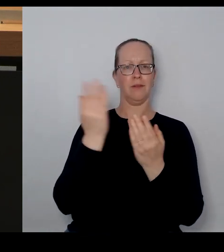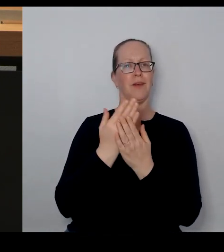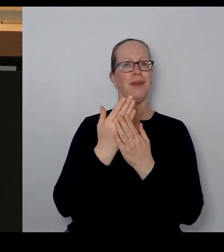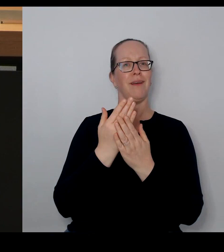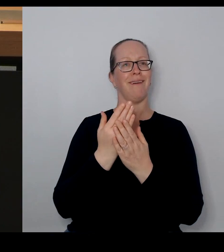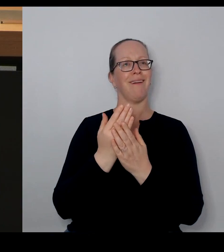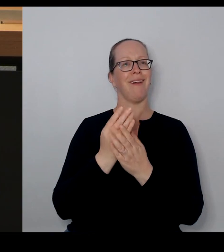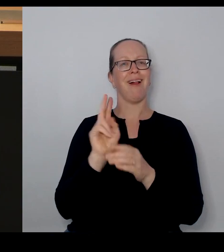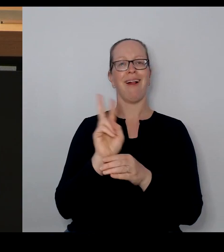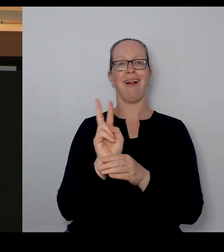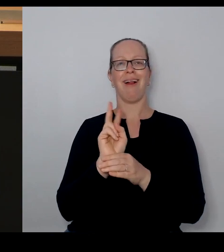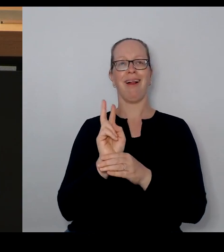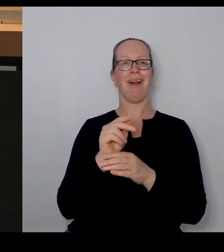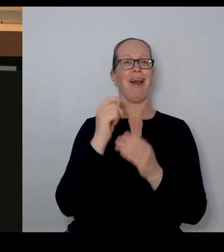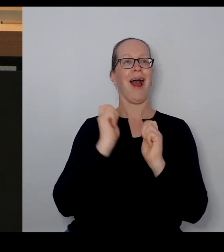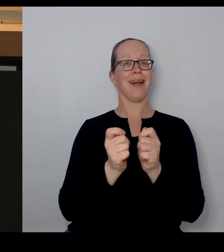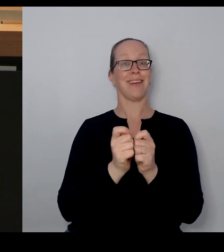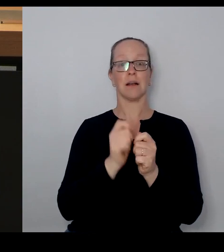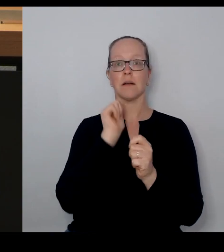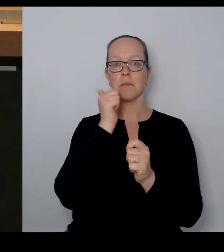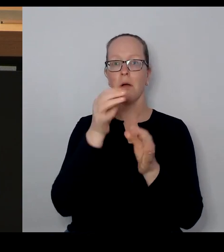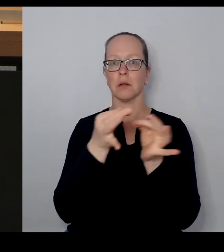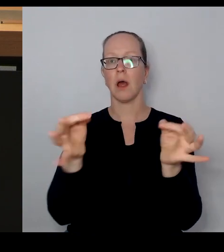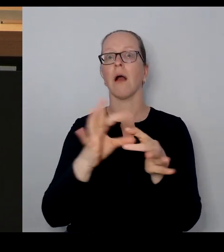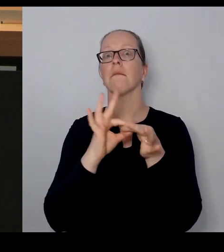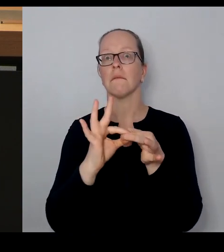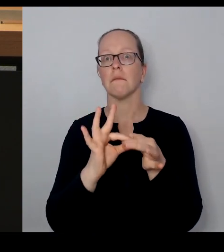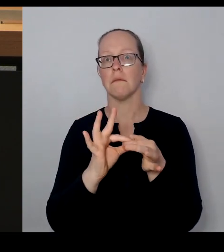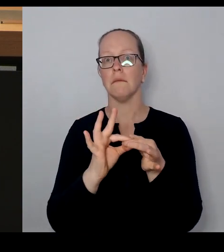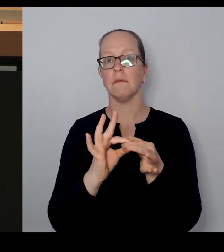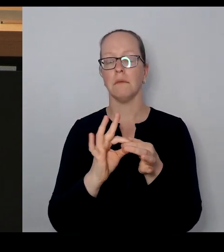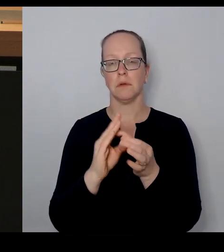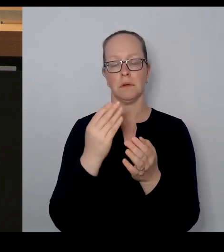Deswegen freuen wir uns vor allem auf die Ausschussbefassung, dann auch